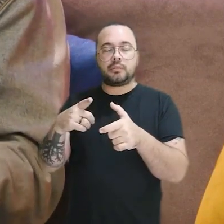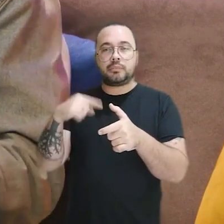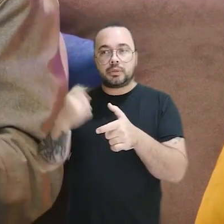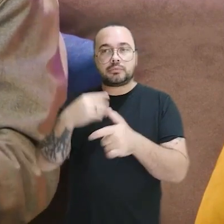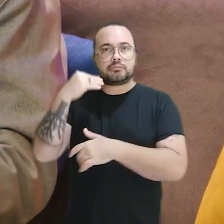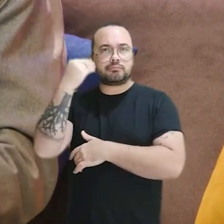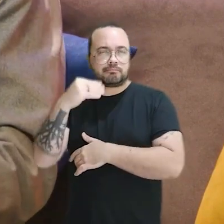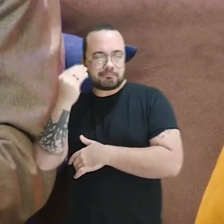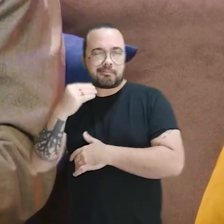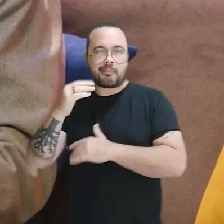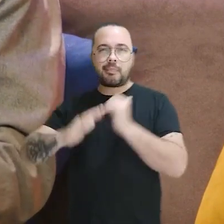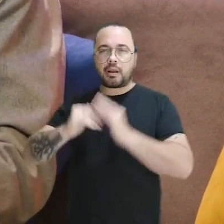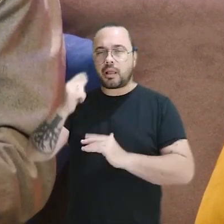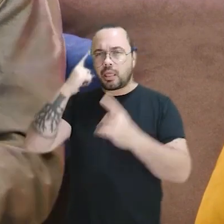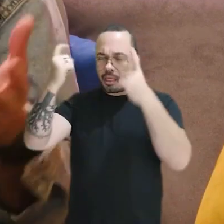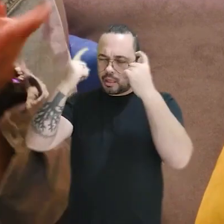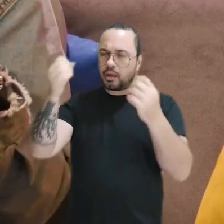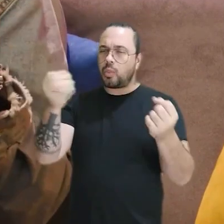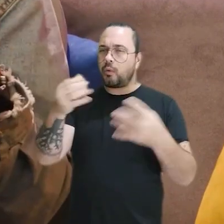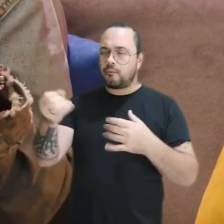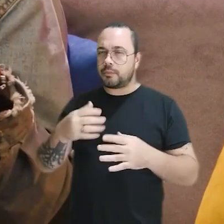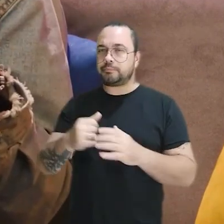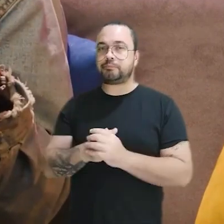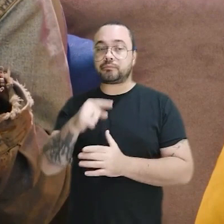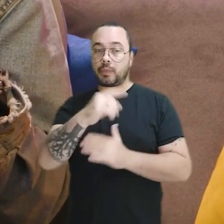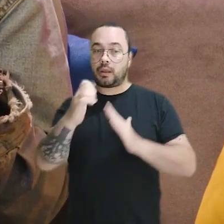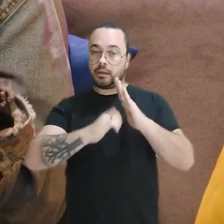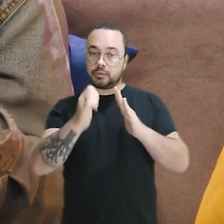formatos, testar coisas novas. A editora é um lugar